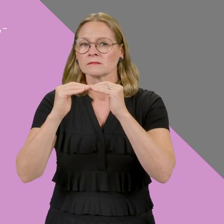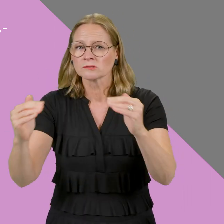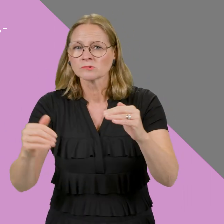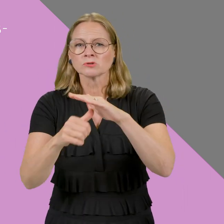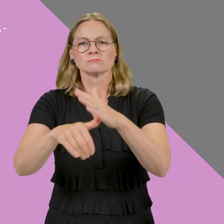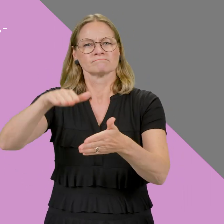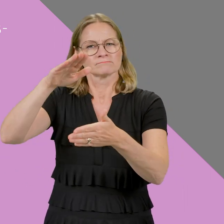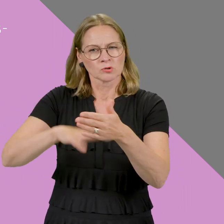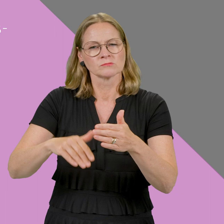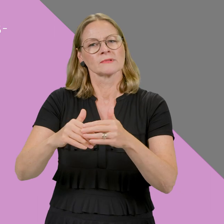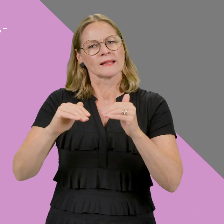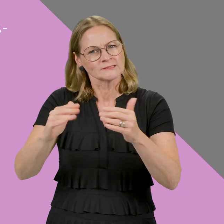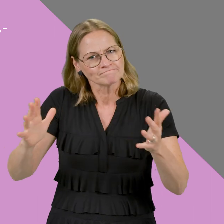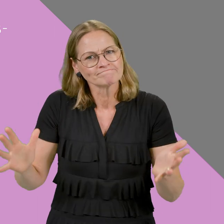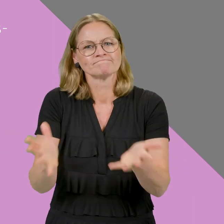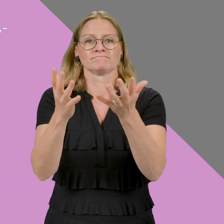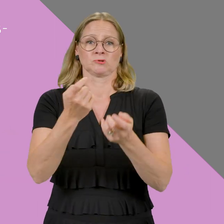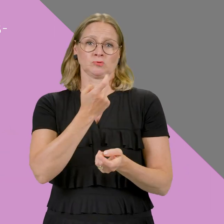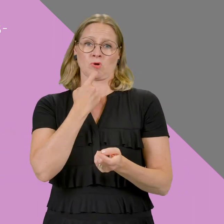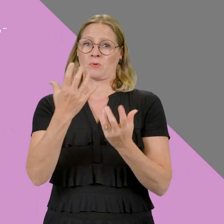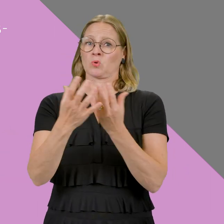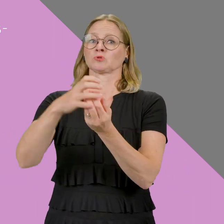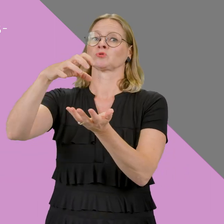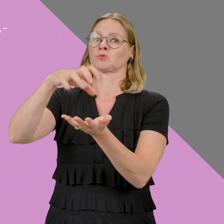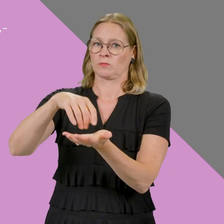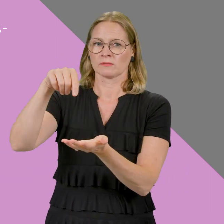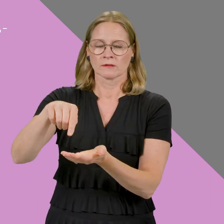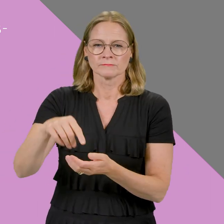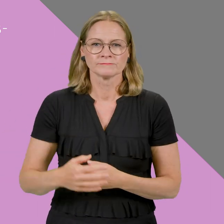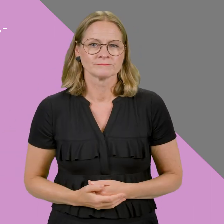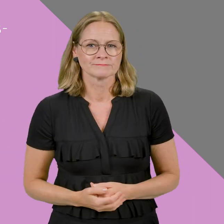tasa-arvon ja syrjimättömyyden edistämisestä suomalaisessa yhteiskunnassa.